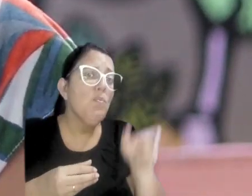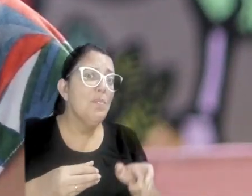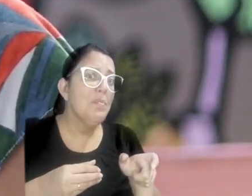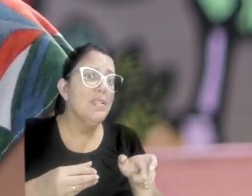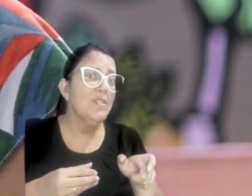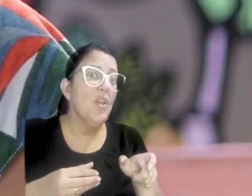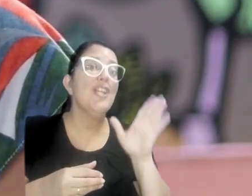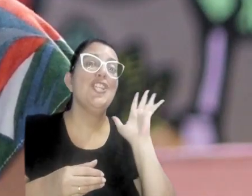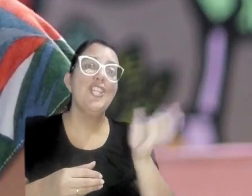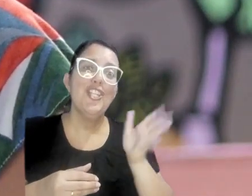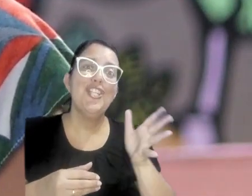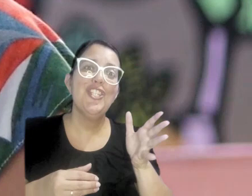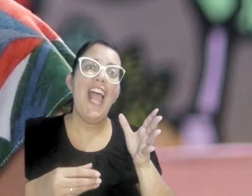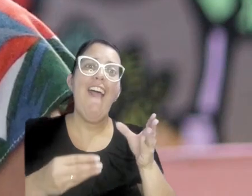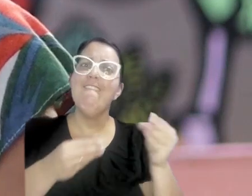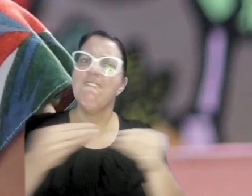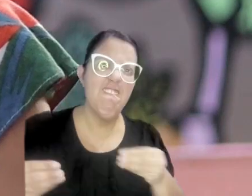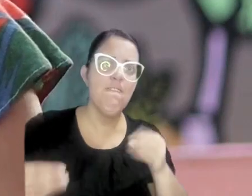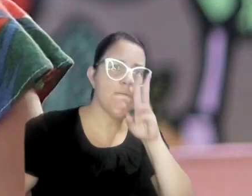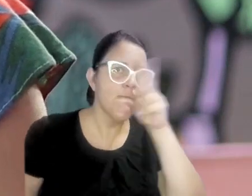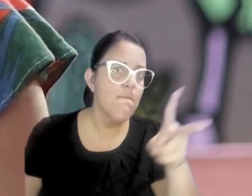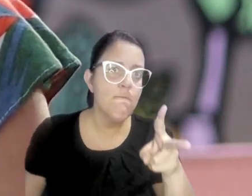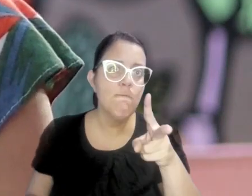Então, no mínimo, isso geraria essa inflexão direta.